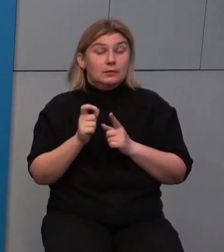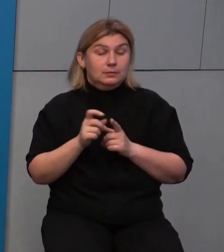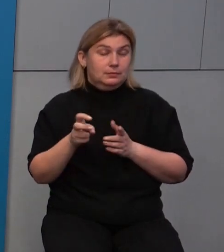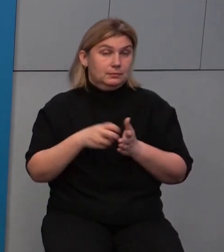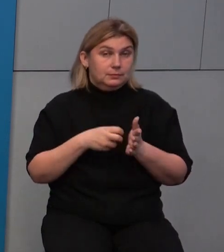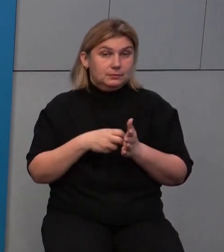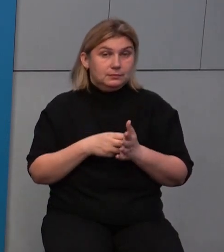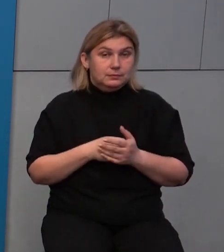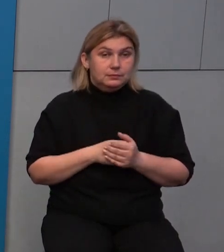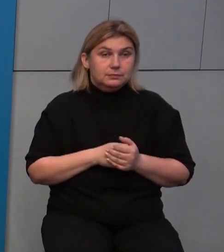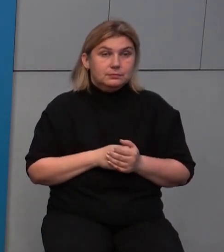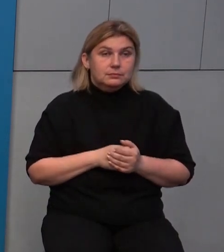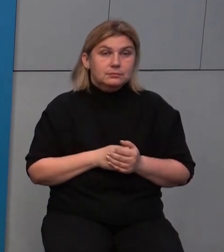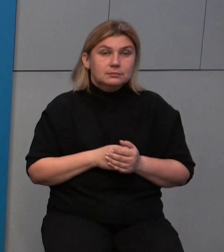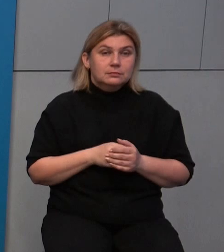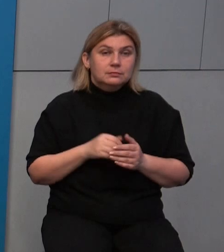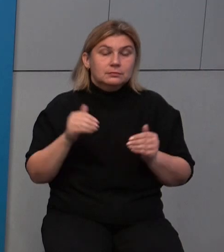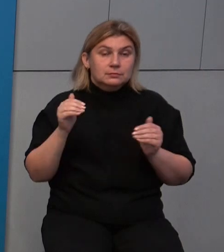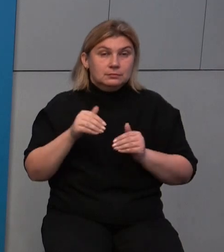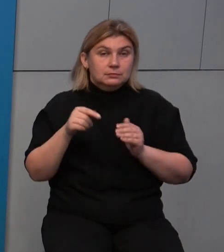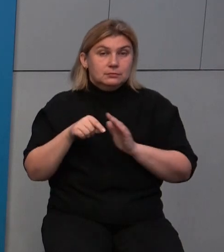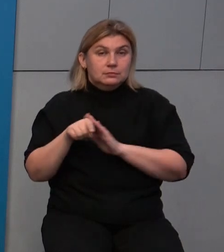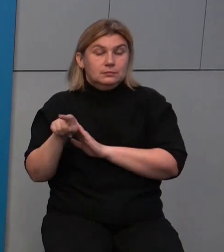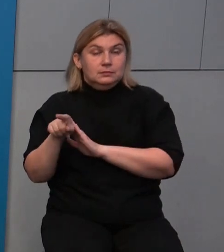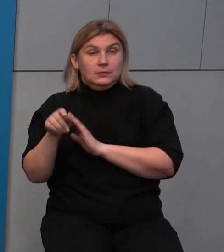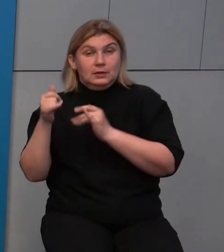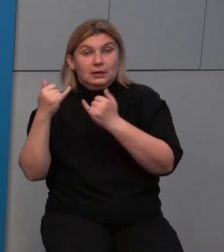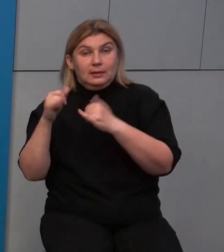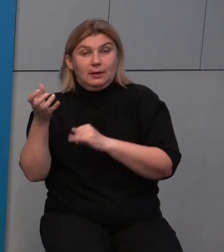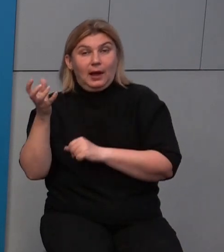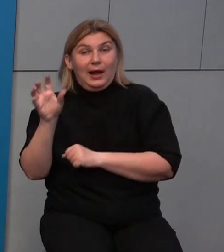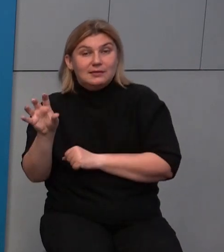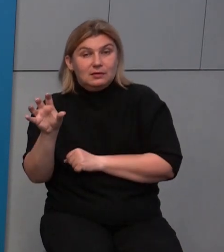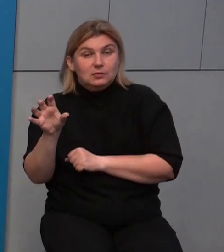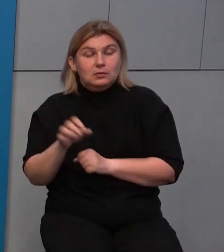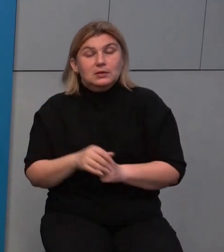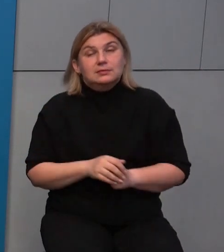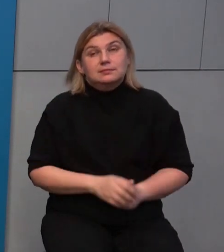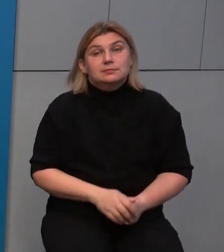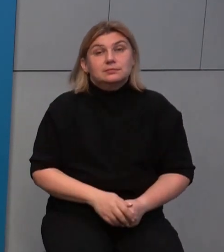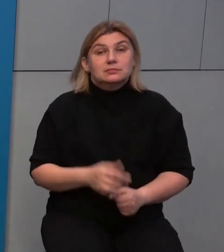I można właśnie uciec w jakąś anegdotę, czy po prostu, że się nie spodziewaliśmy